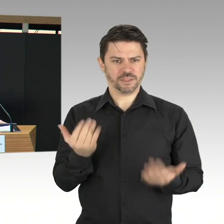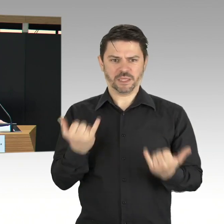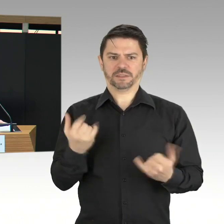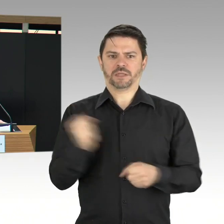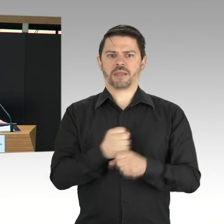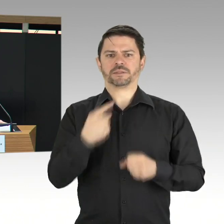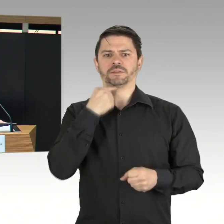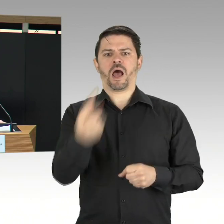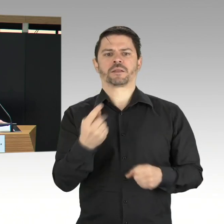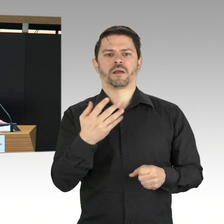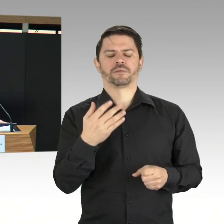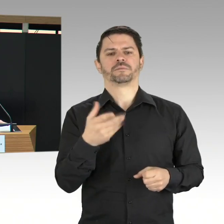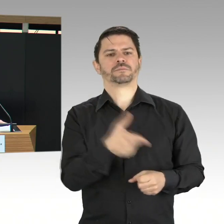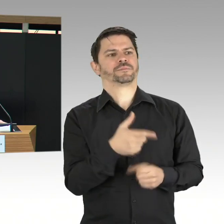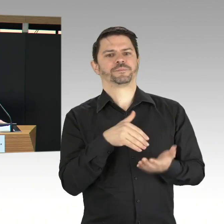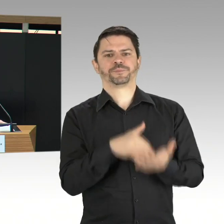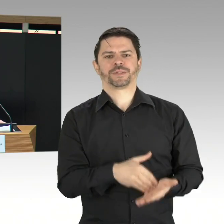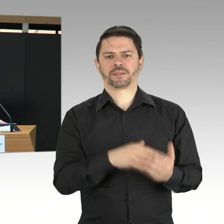Denn auch wenn der Mietendeckel